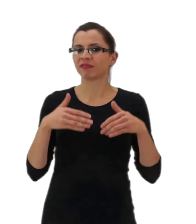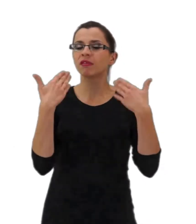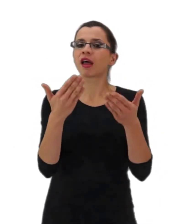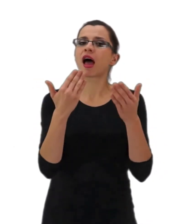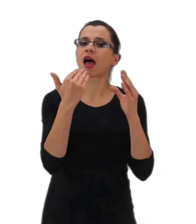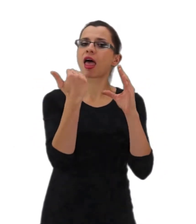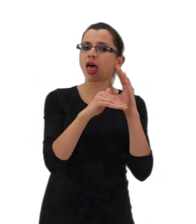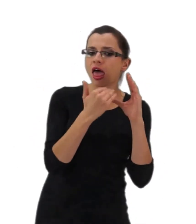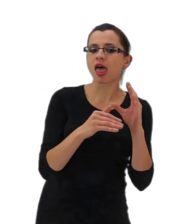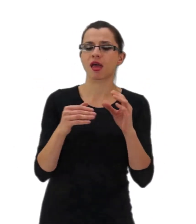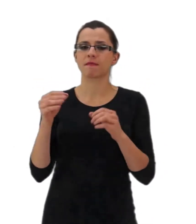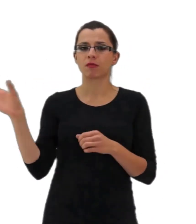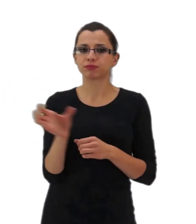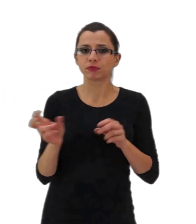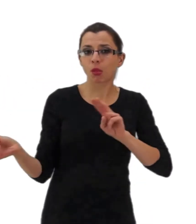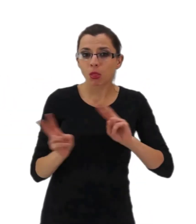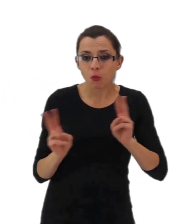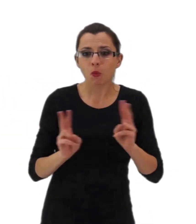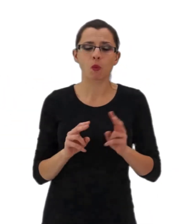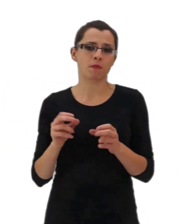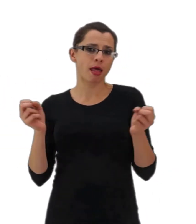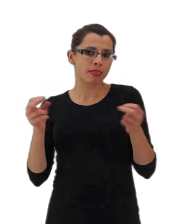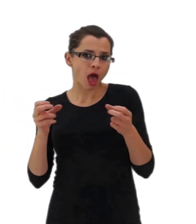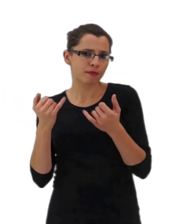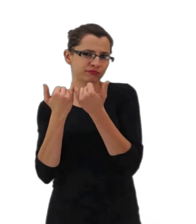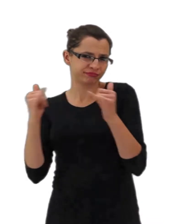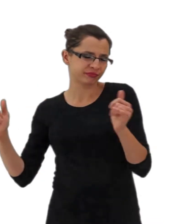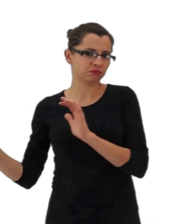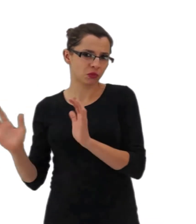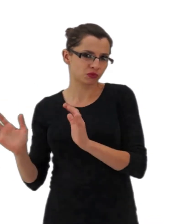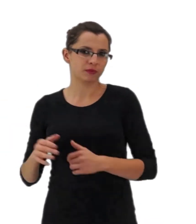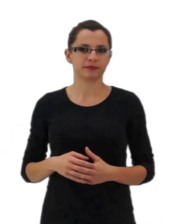Można zapewnić go poprzez techniczne systemy komunikacji, zapewnienie tłumacza PJM.